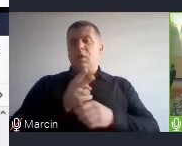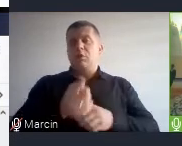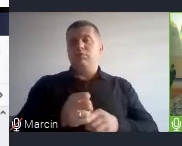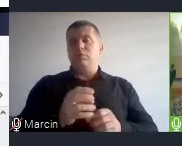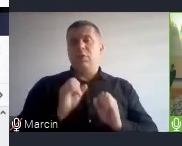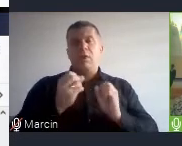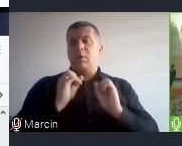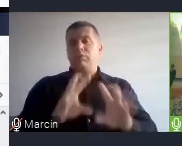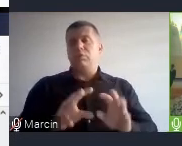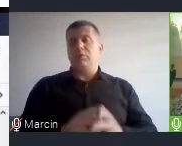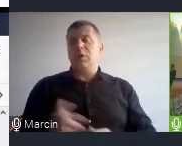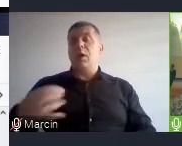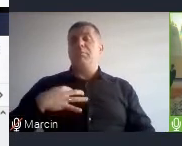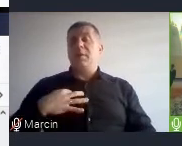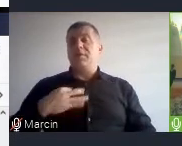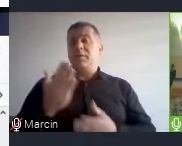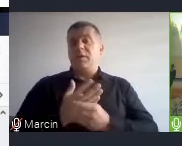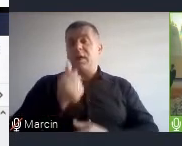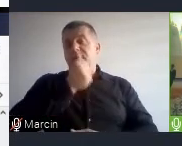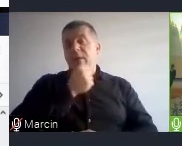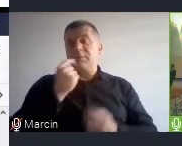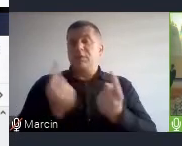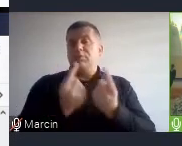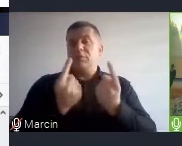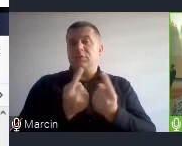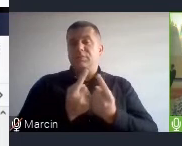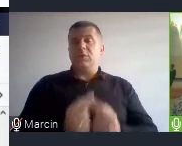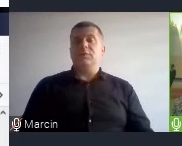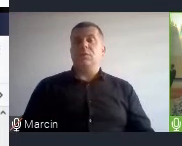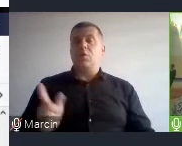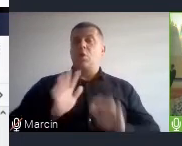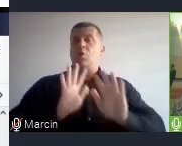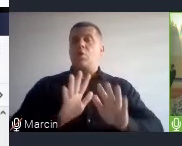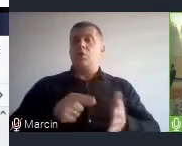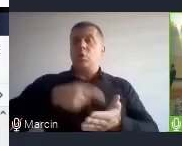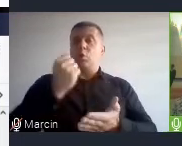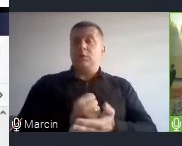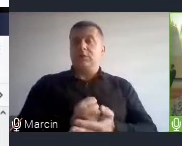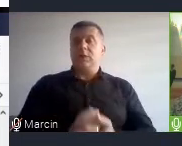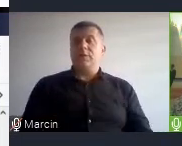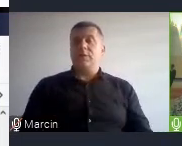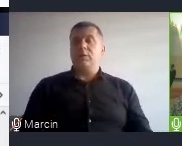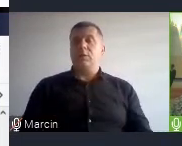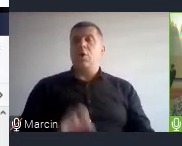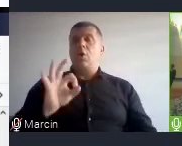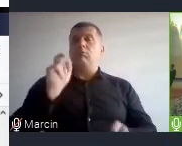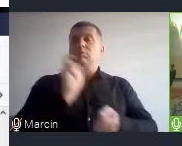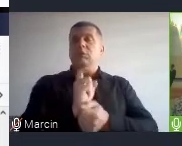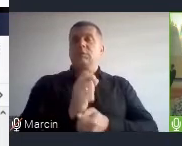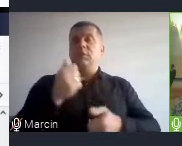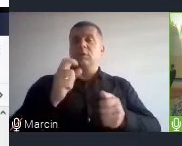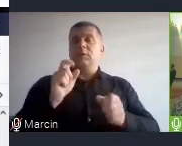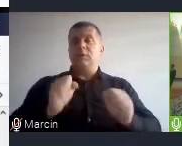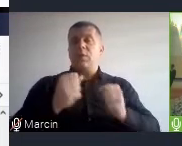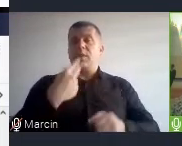W przypadku podmiotów prywatnych, gdzie mamy tajemnice przedsiębiorstwa, chronioną Ustawą o zwalczaniu nieuczciwej konkurencji,